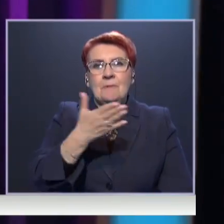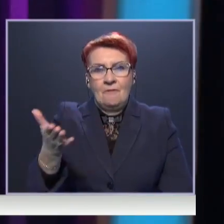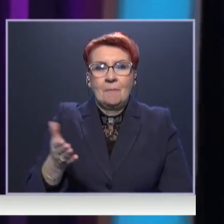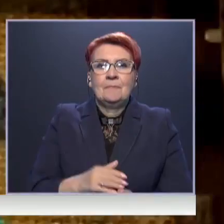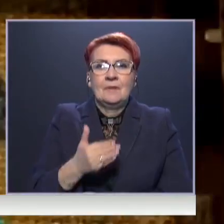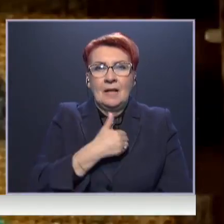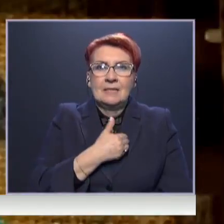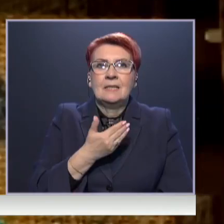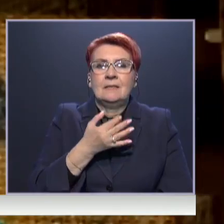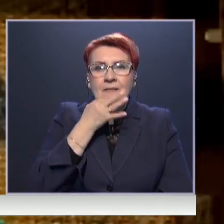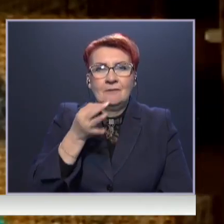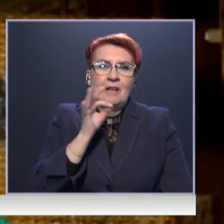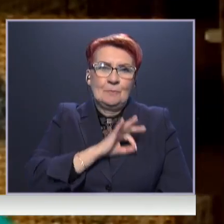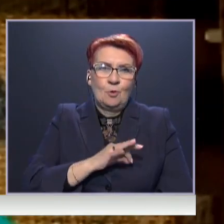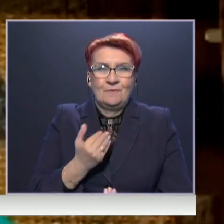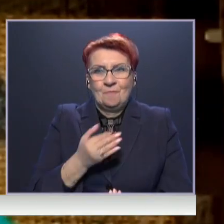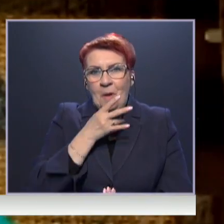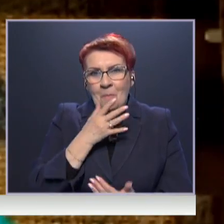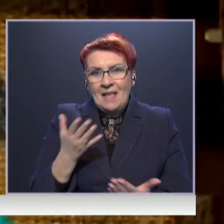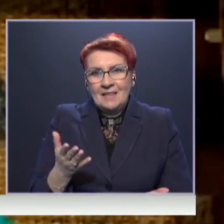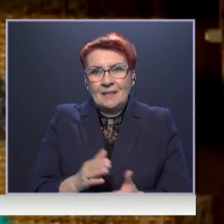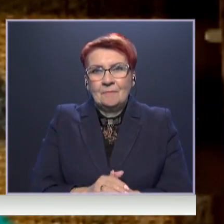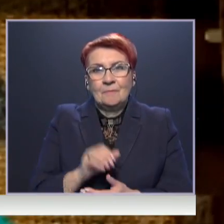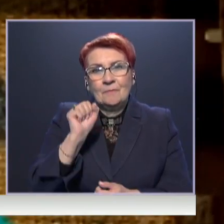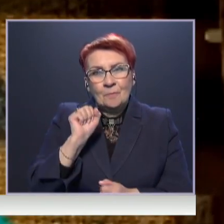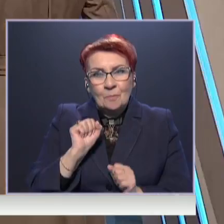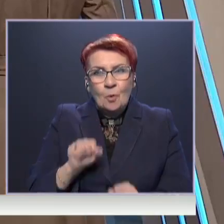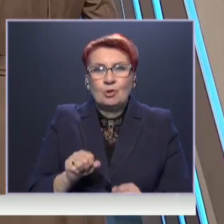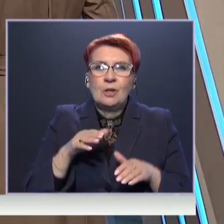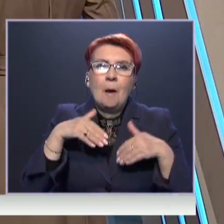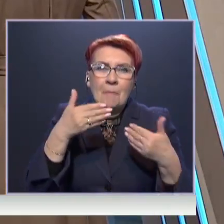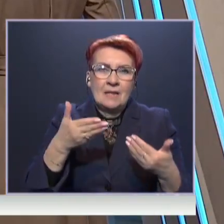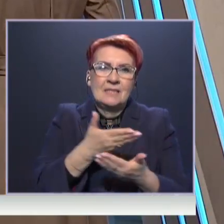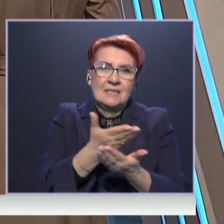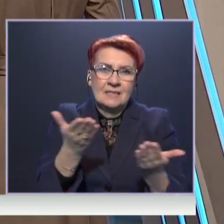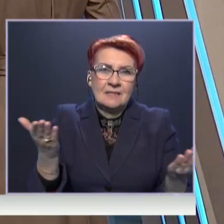воспользоваться моментом можно вот обратиться ко